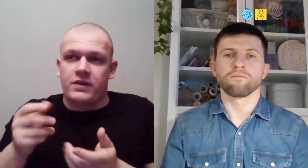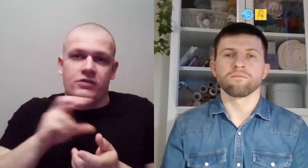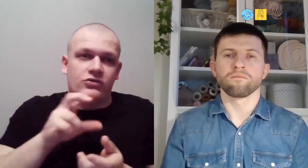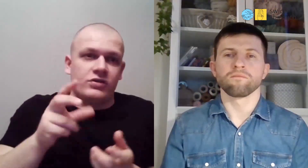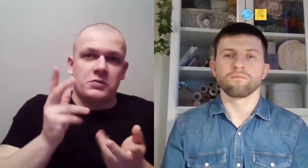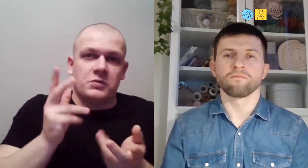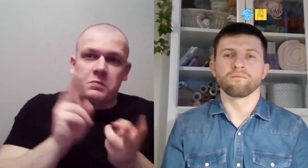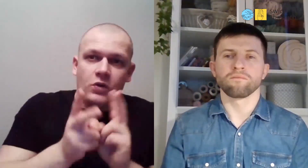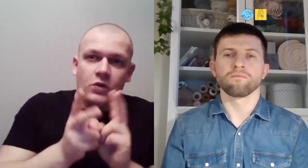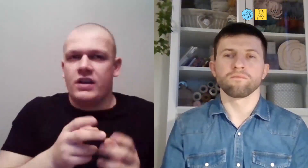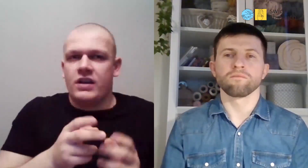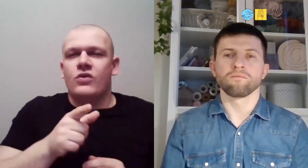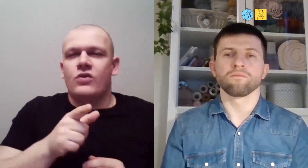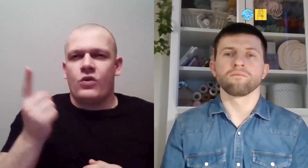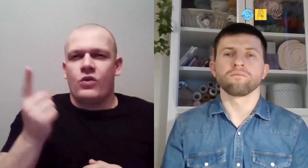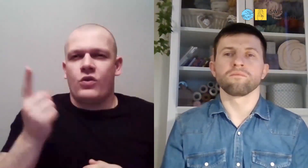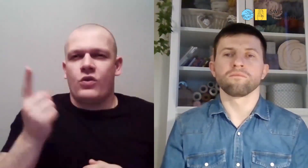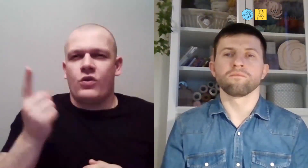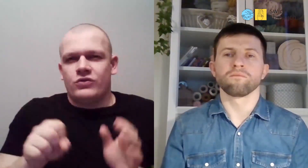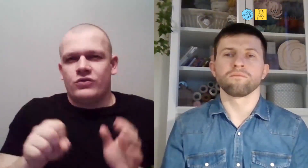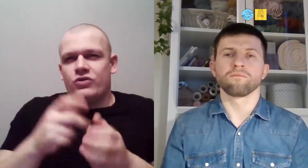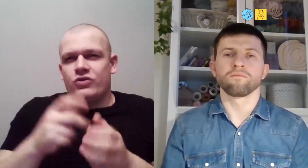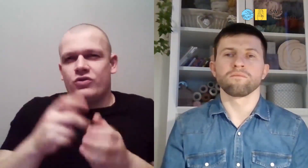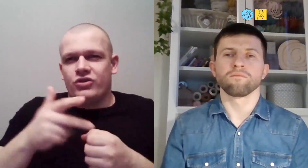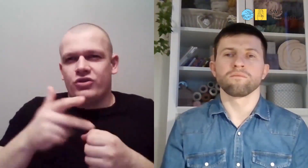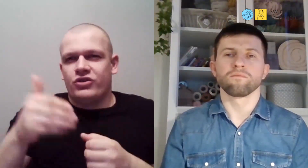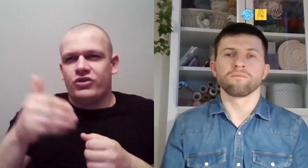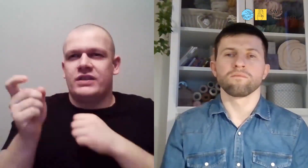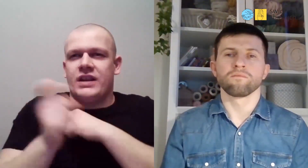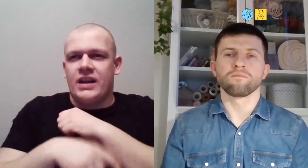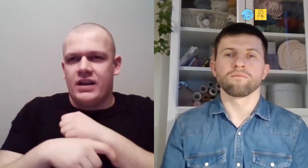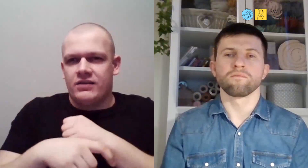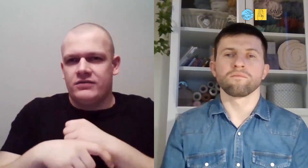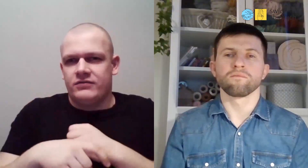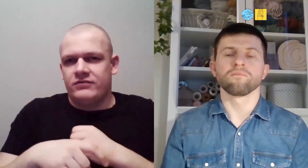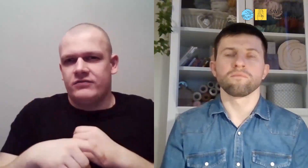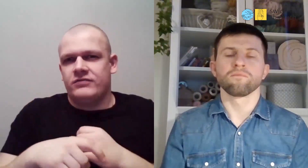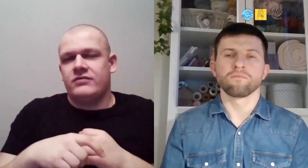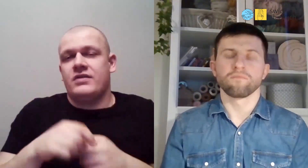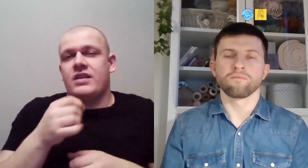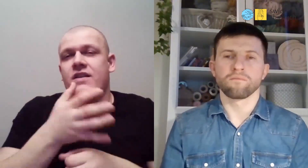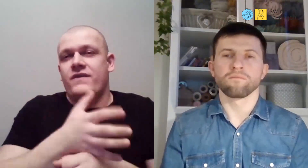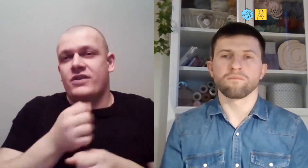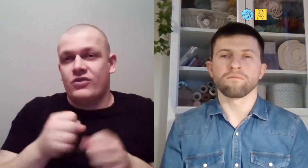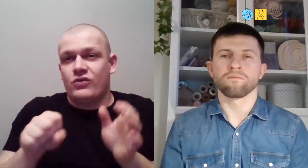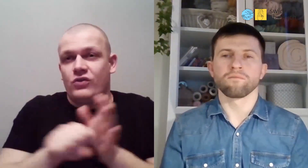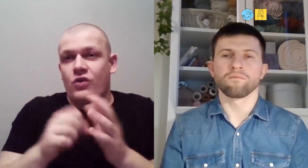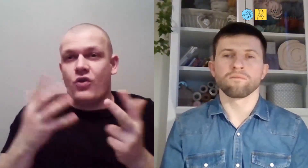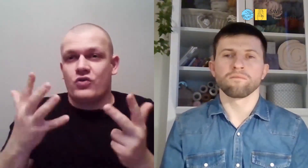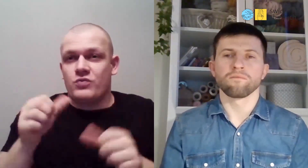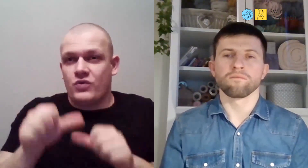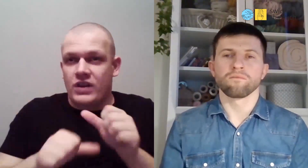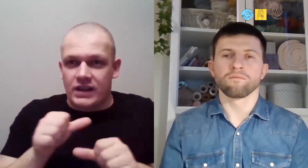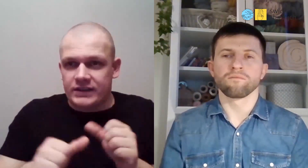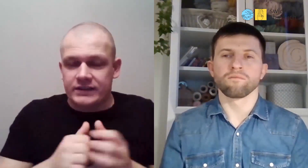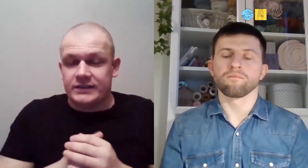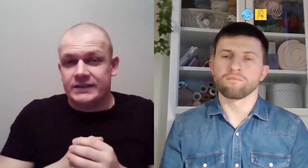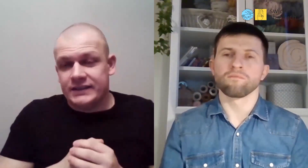na spotkanie ze znajomymi, grozi mu kara do 30 tys. zł lub pozbawienie wolności do 8 lat.